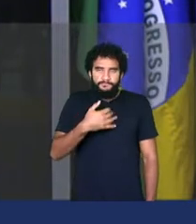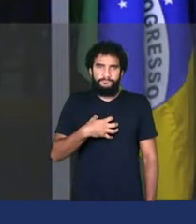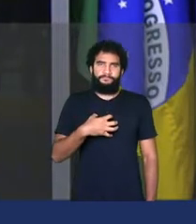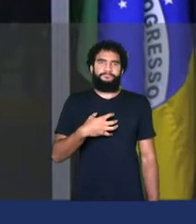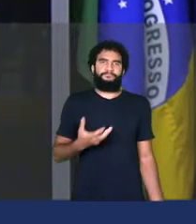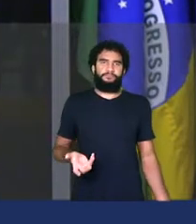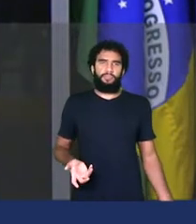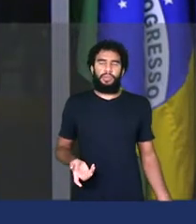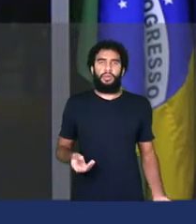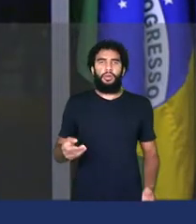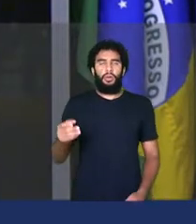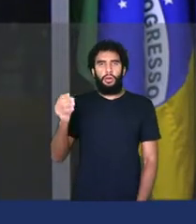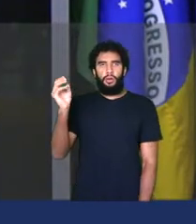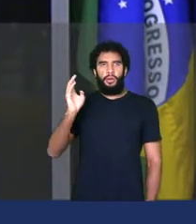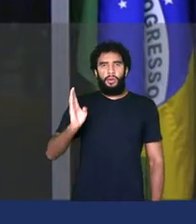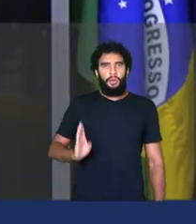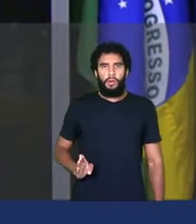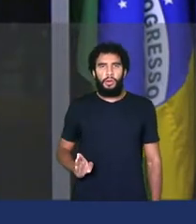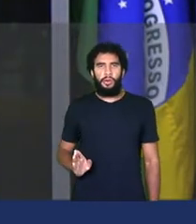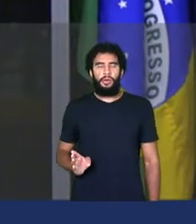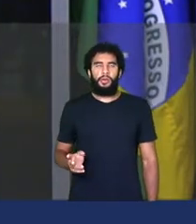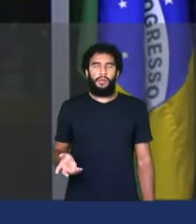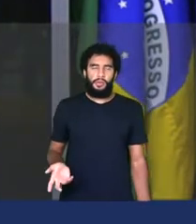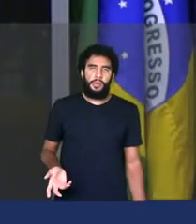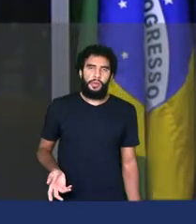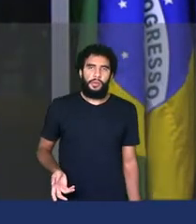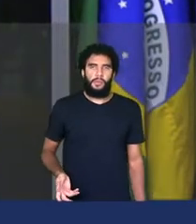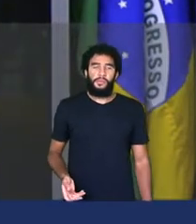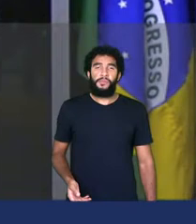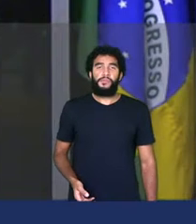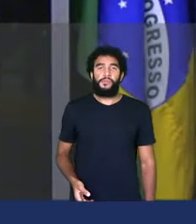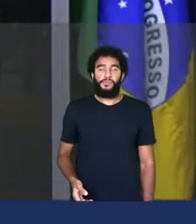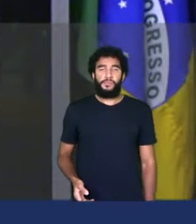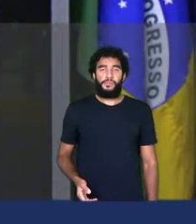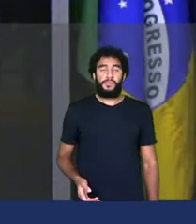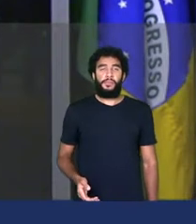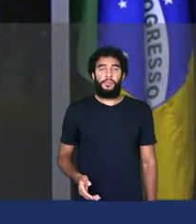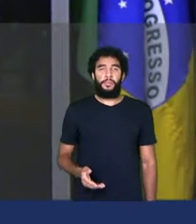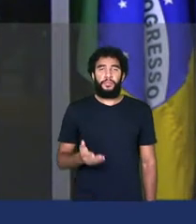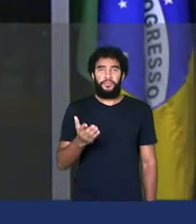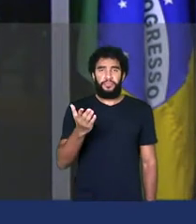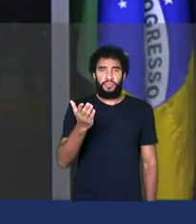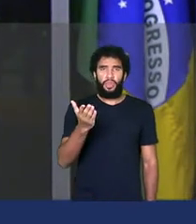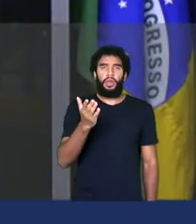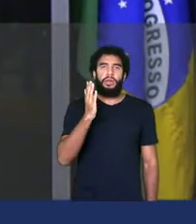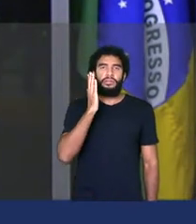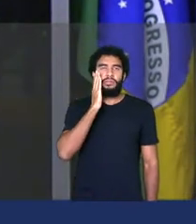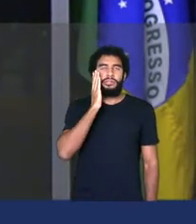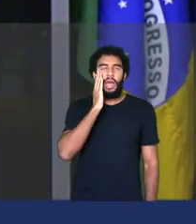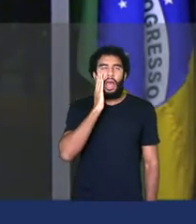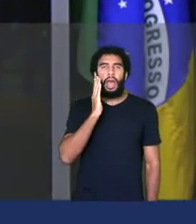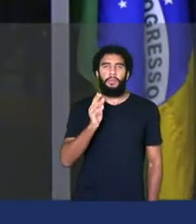TRISTE, O BRASIL NÃO PODE SER ASSIM. MIGUEL LOPES, PREFEITO DE TATUÍ, O SENHOR NA SABE COMO É UM ENTIDADE? O SENHOR